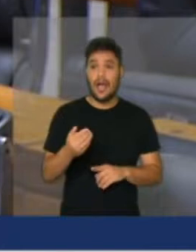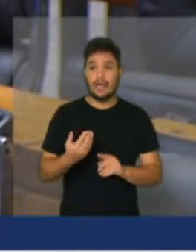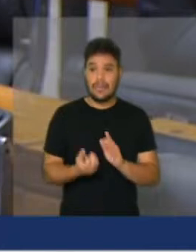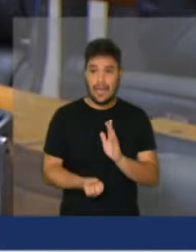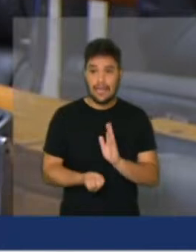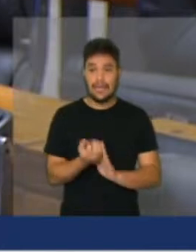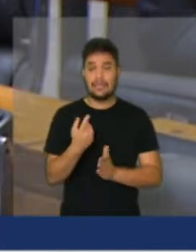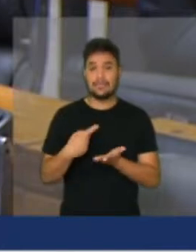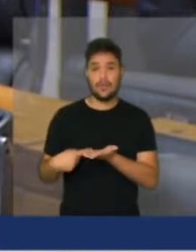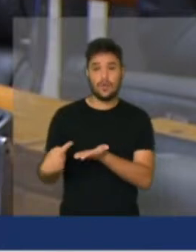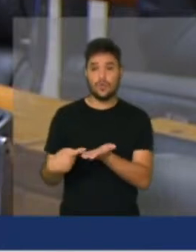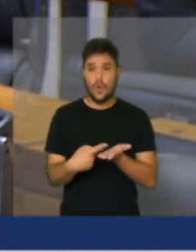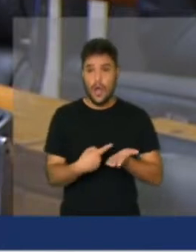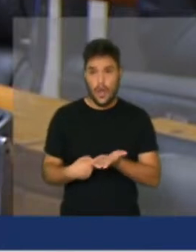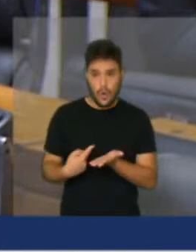PRÓXIMA QUARTA-FEIRA, NA PRESENÇA DO MINISTRO PAULO